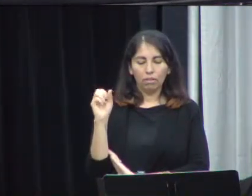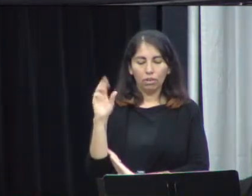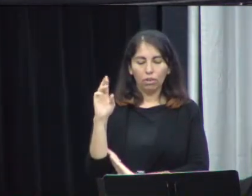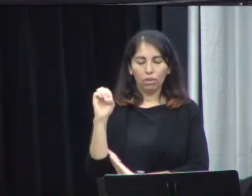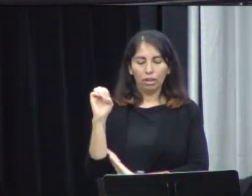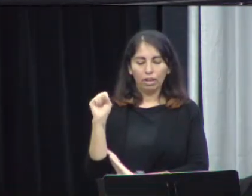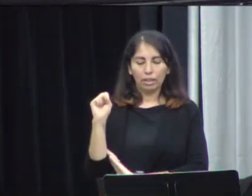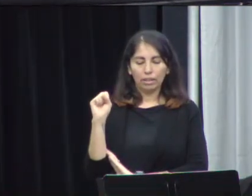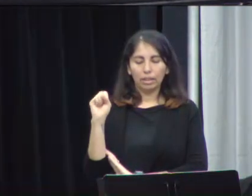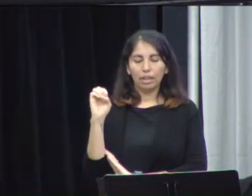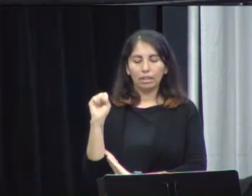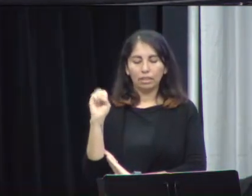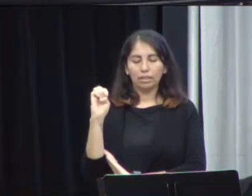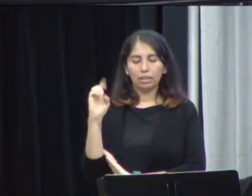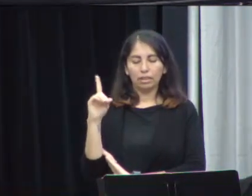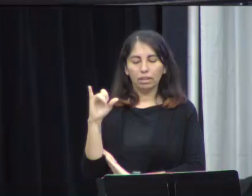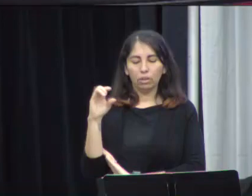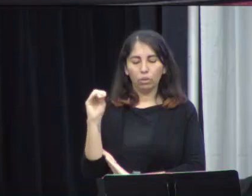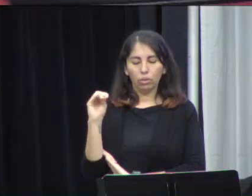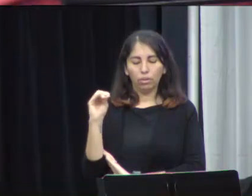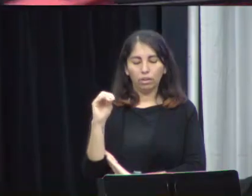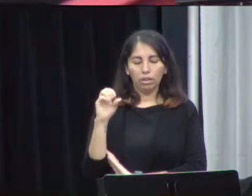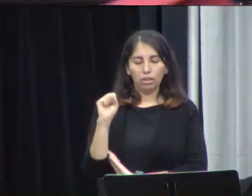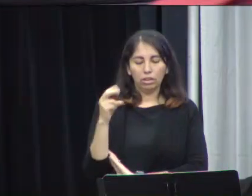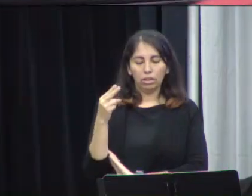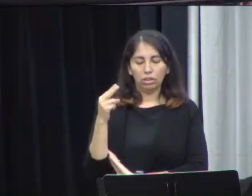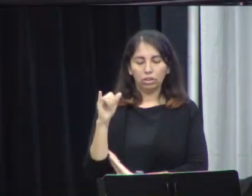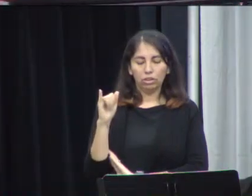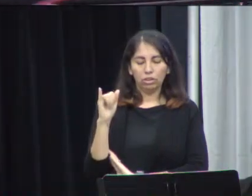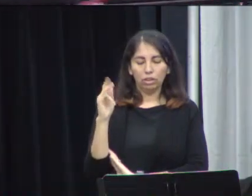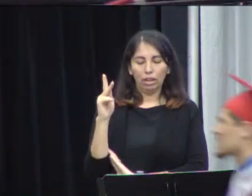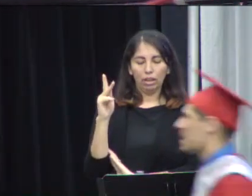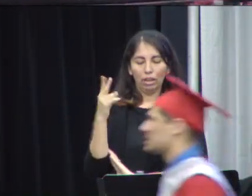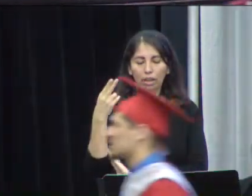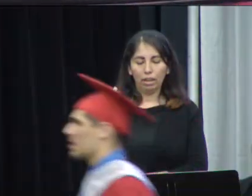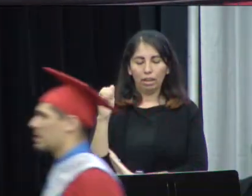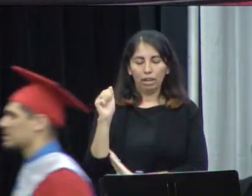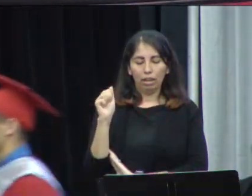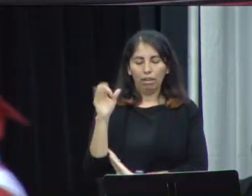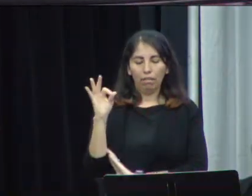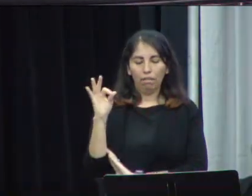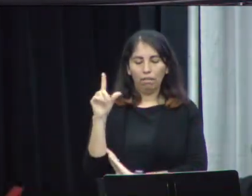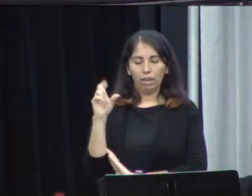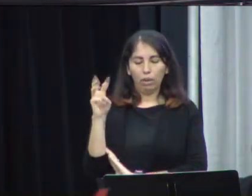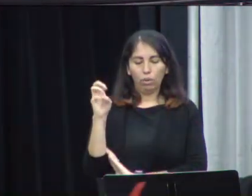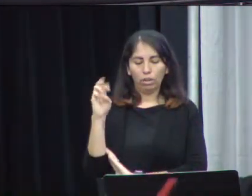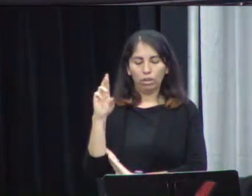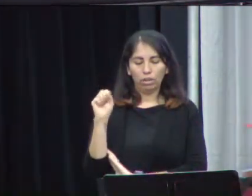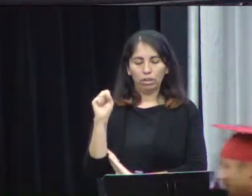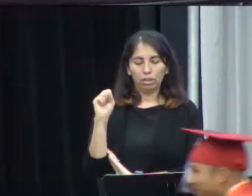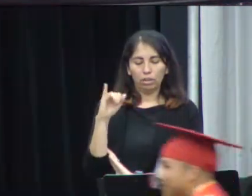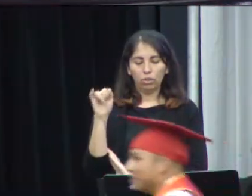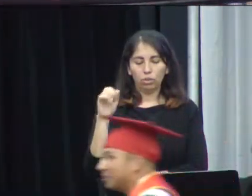(audience applauds) Shakaya Flowers. (audience applauds) Julian Guiegos.